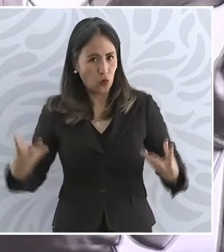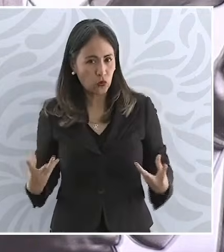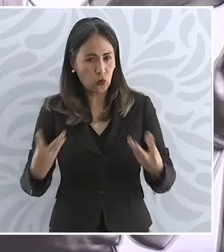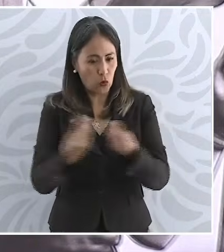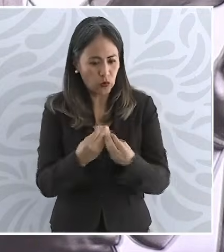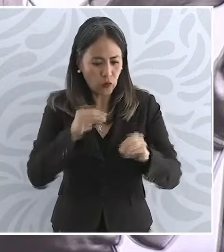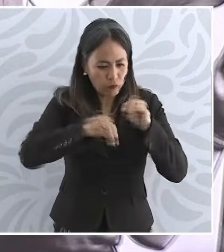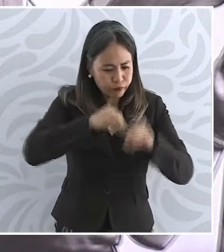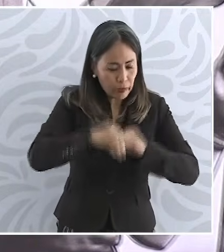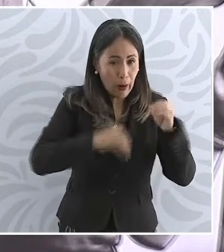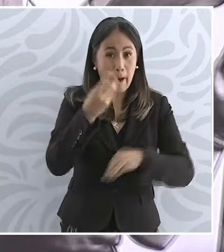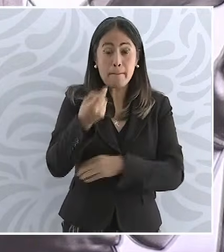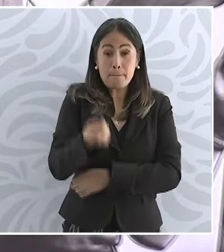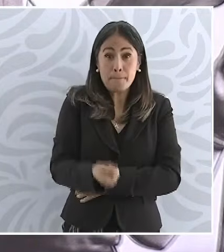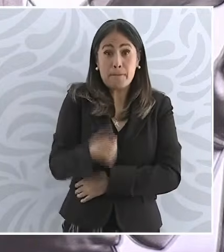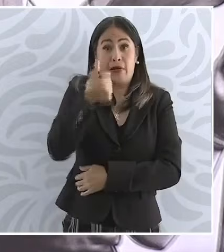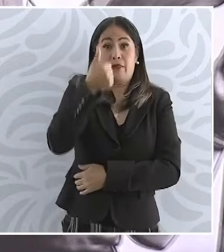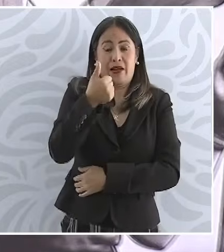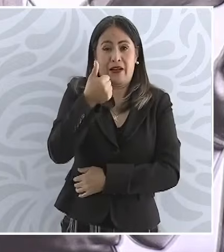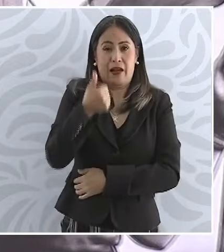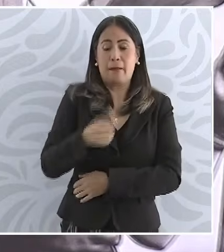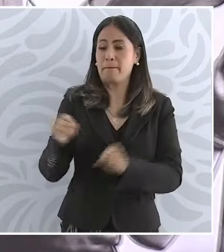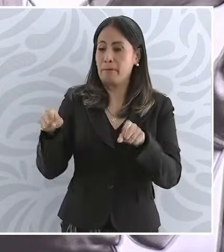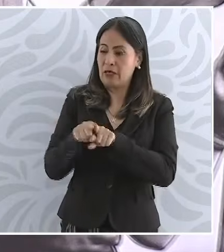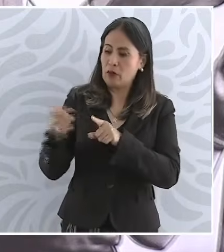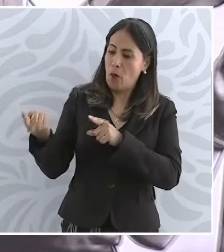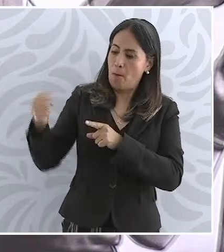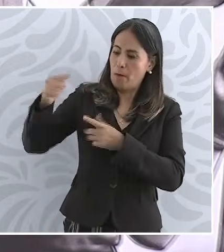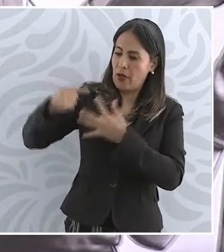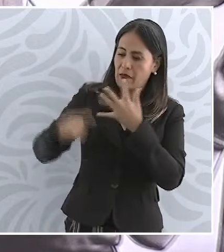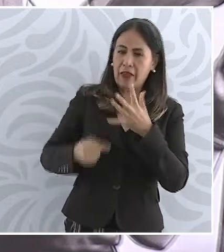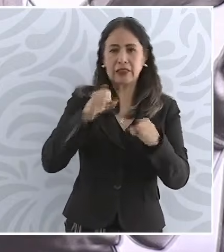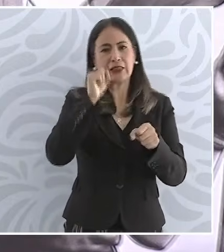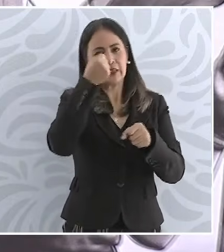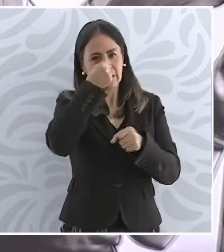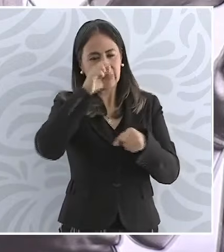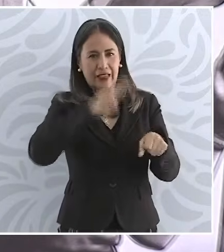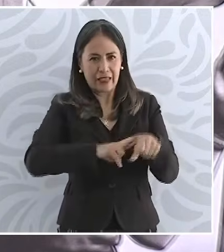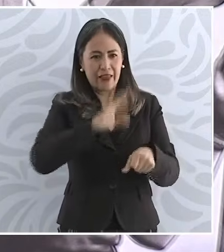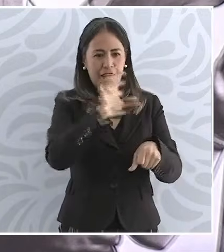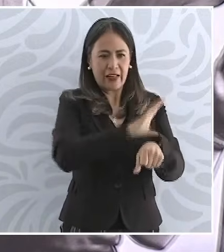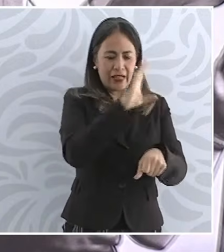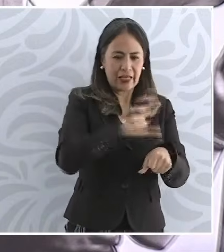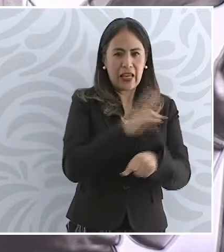en la historia y siguiendo las directrices de la secretaría de energía ambas empresas trabajamos de